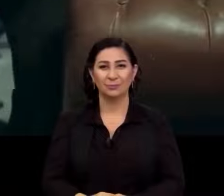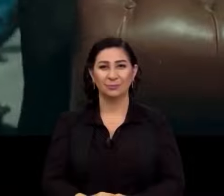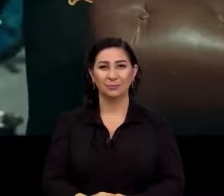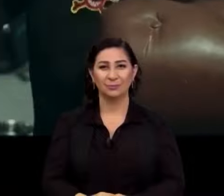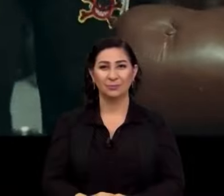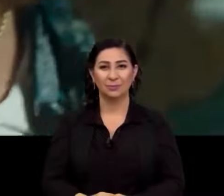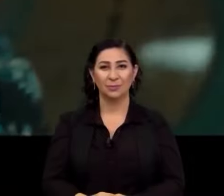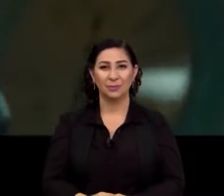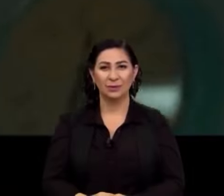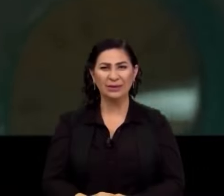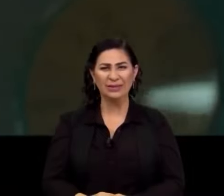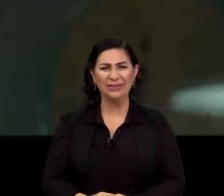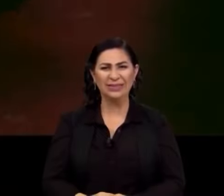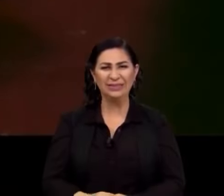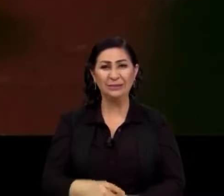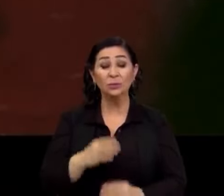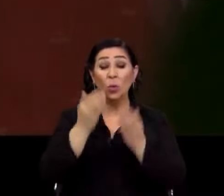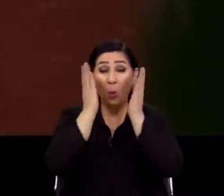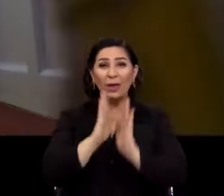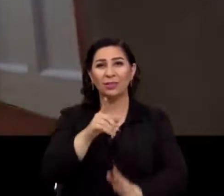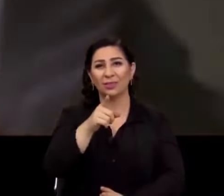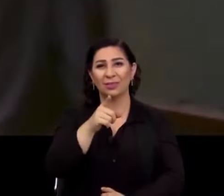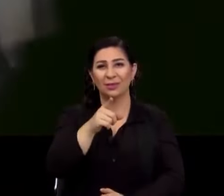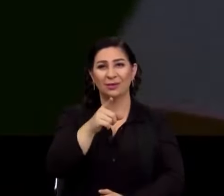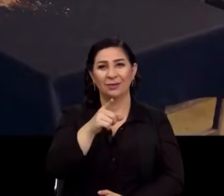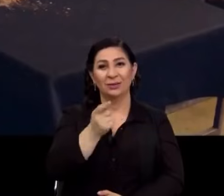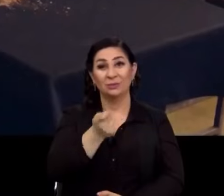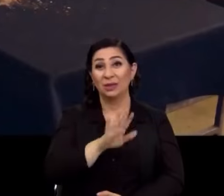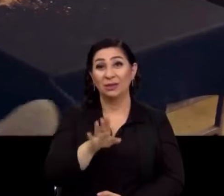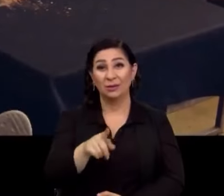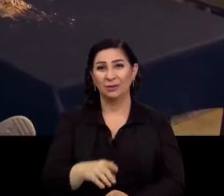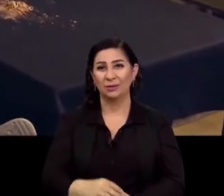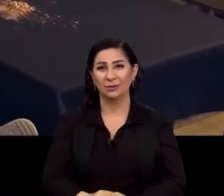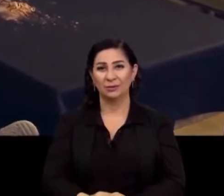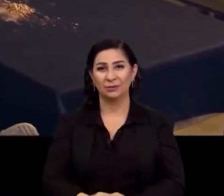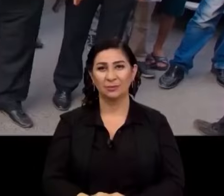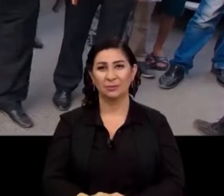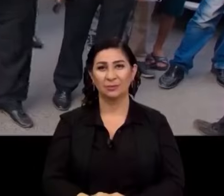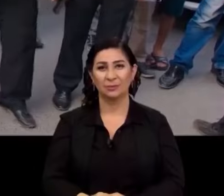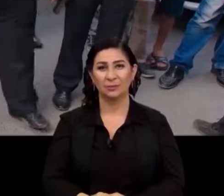geldim salavat getir lan senin sorunun ne kanundan kaçmanın